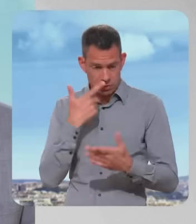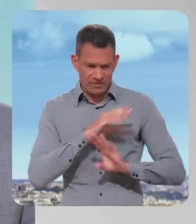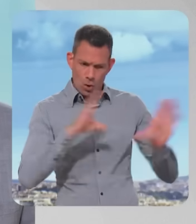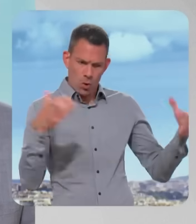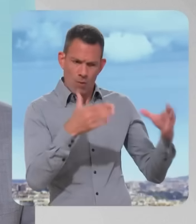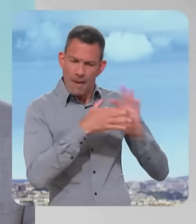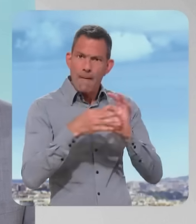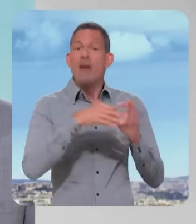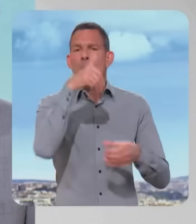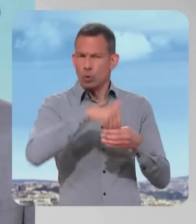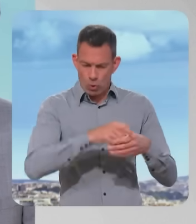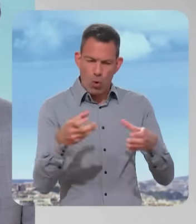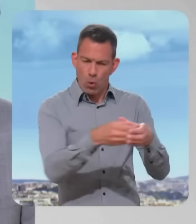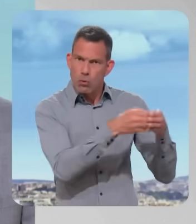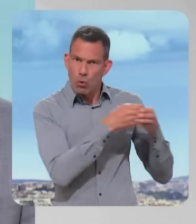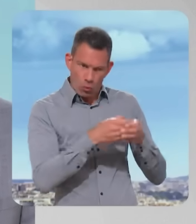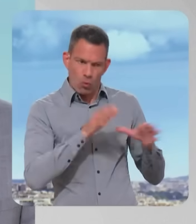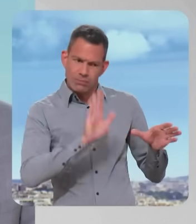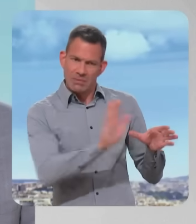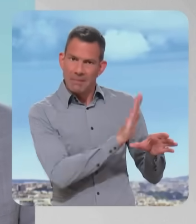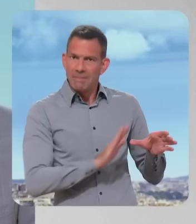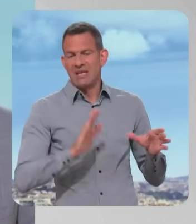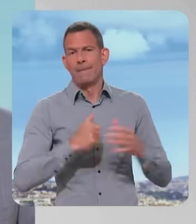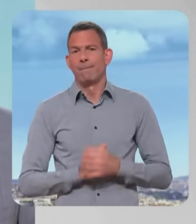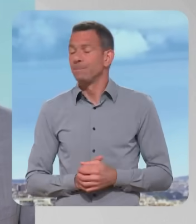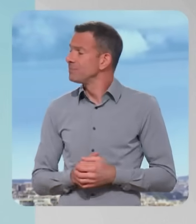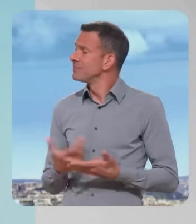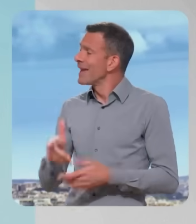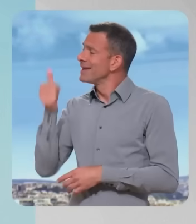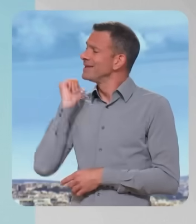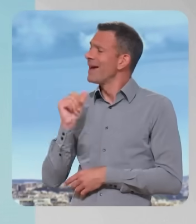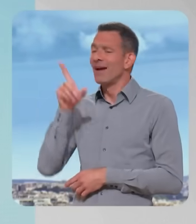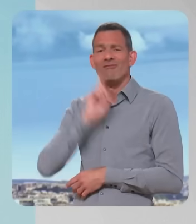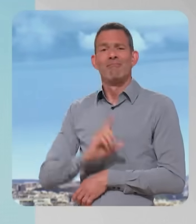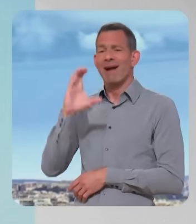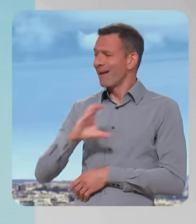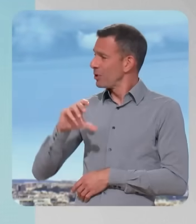de la coalition qui dispose du plus grand nombre de députés. Vous le montrez à cet instant.